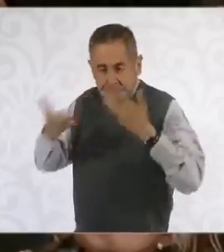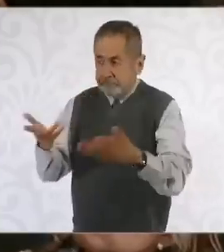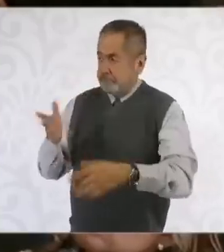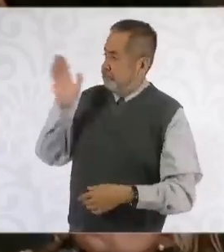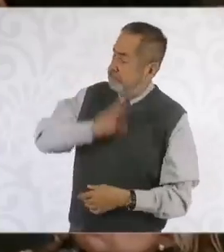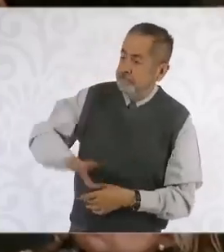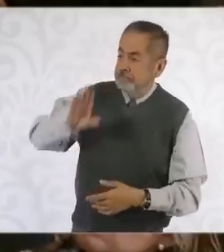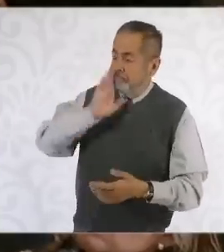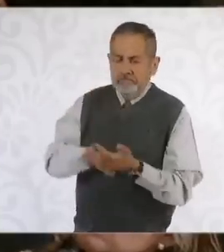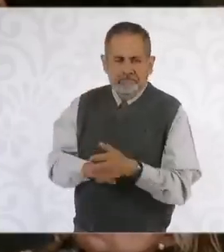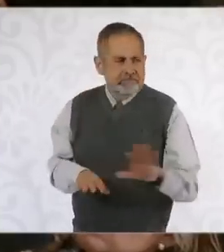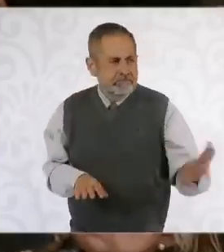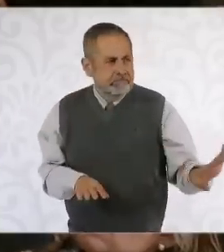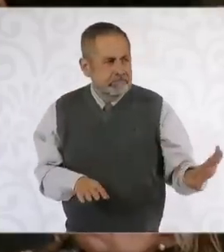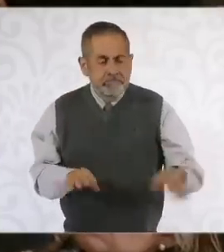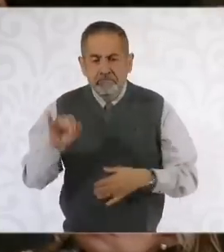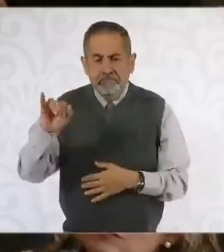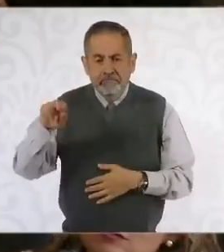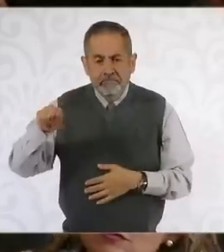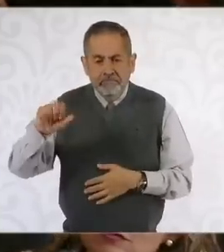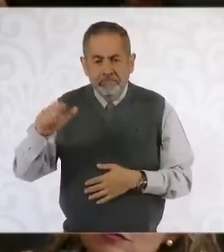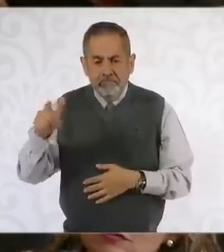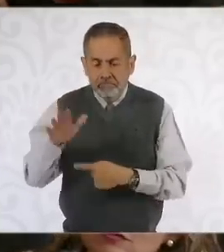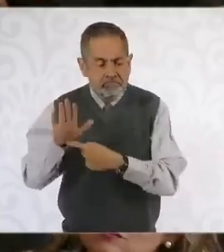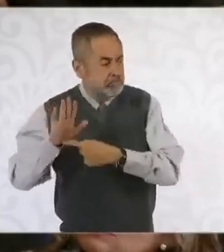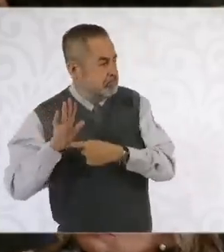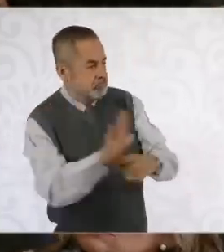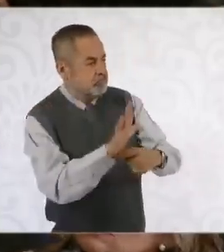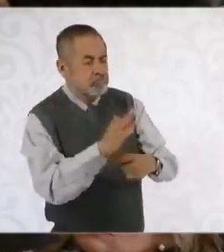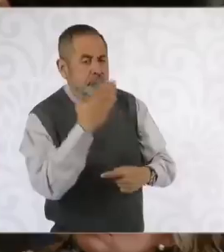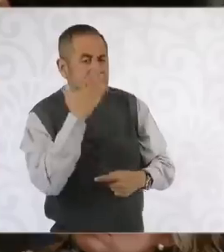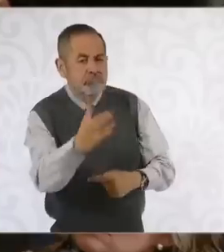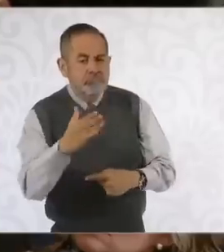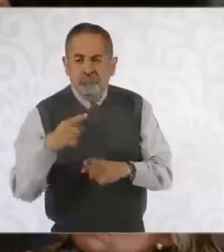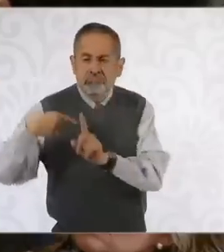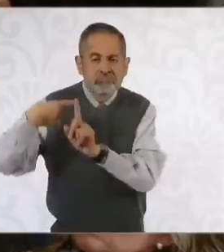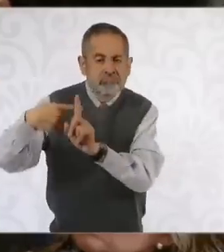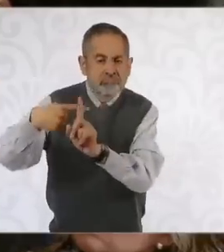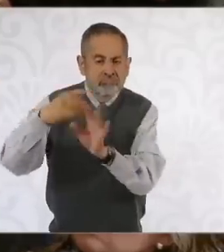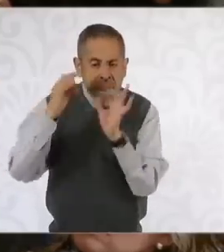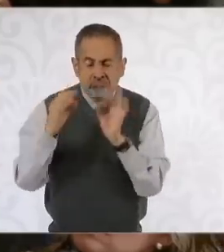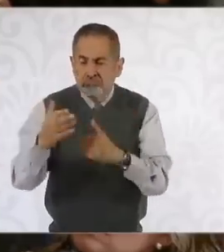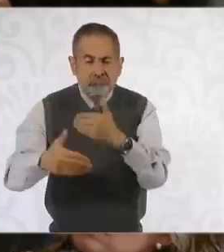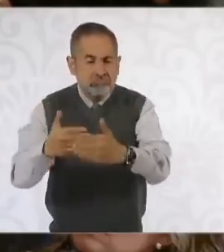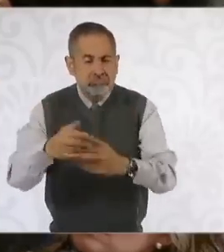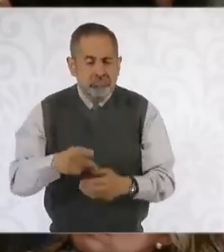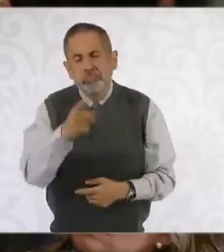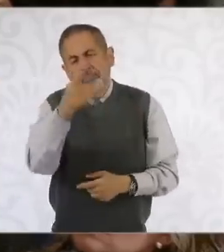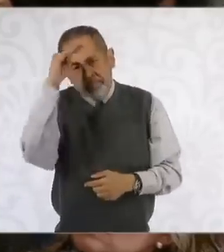mostrando el inji qué piensa de que los mexicanos tengan también una alta confianza en usted como